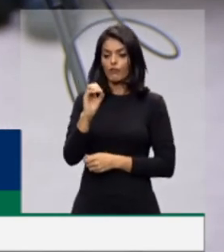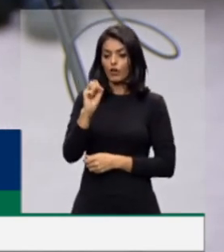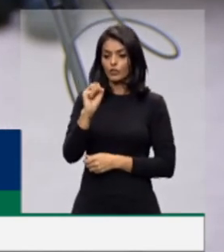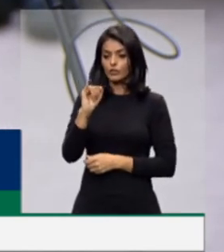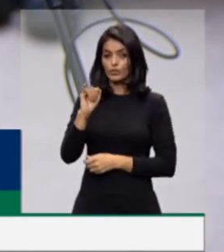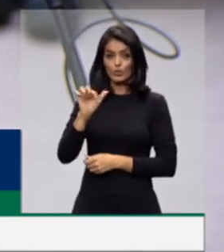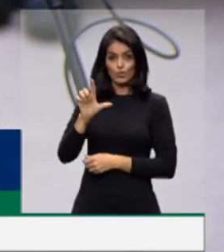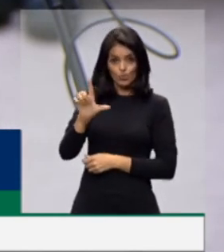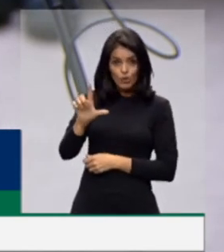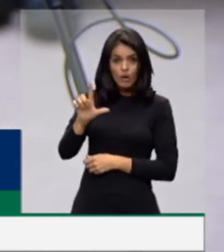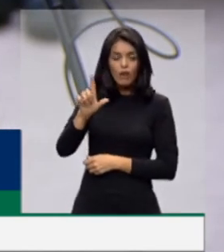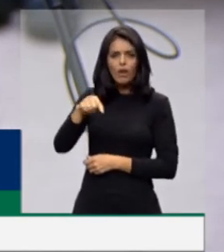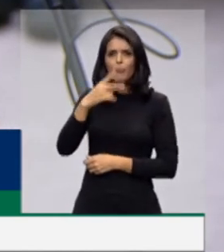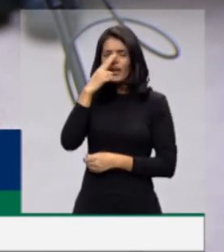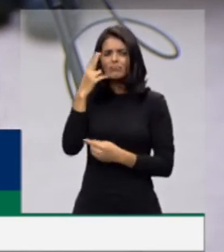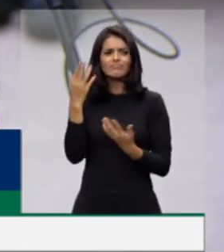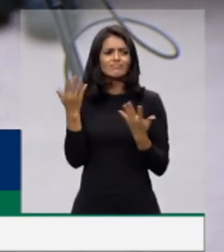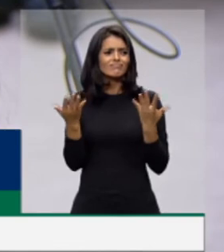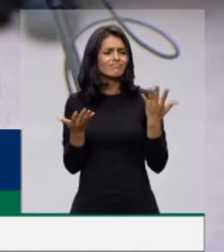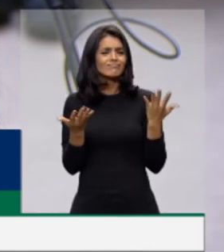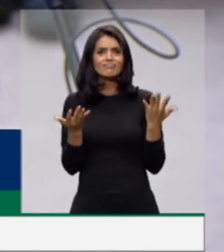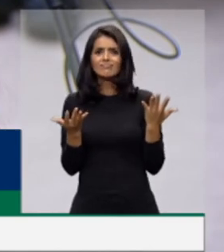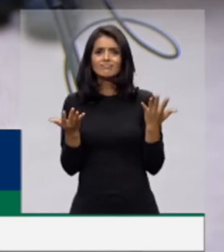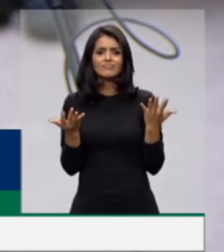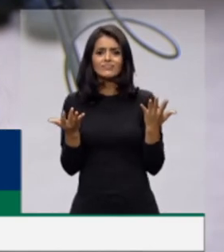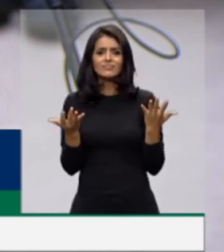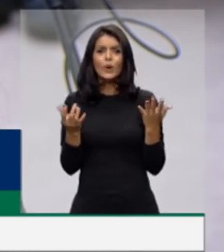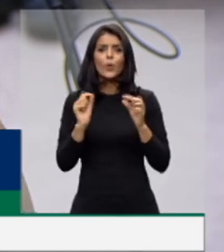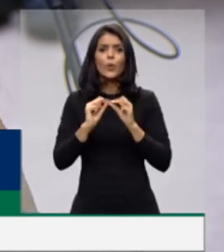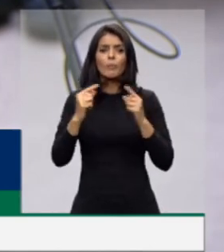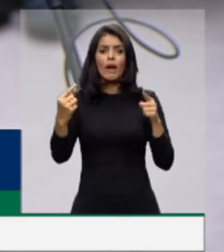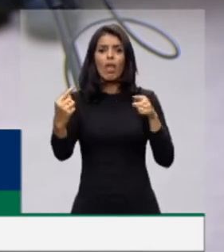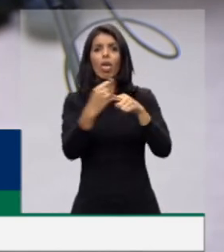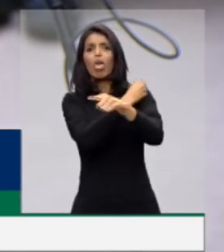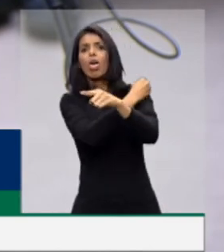NESSE SENTIDO, RETIRAR SUBSÍDIO DAS ENERGIAS LIMPAS